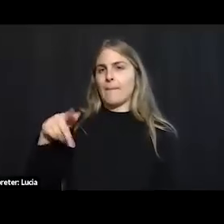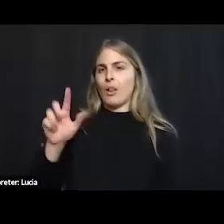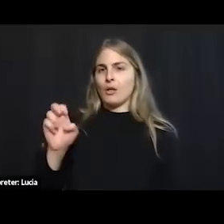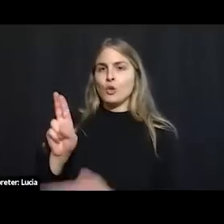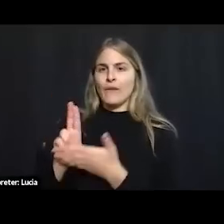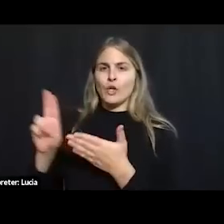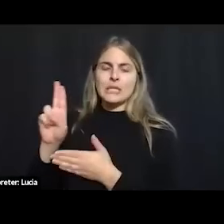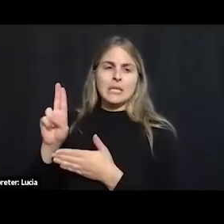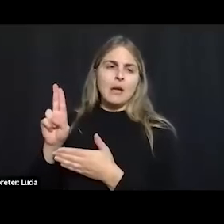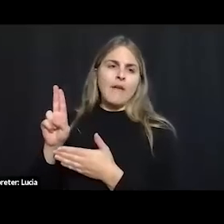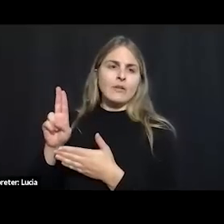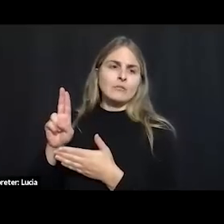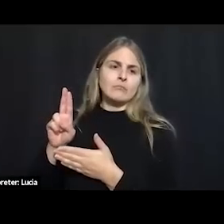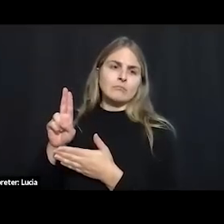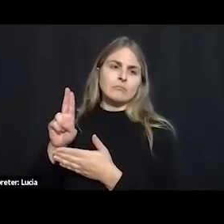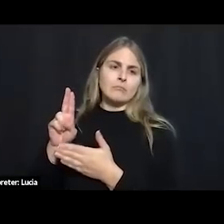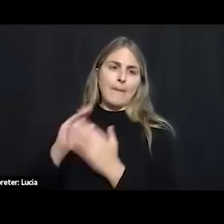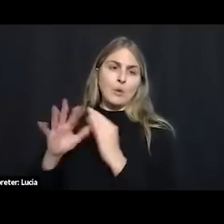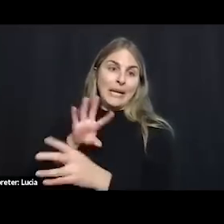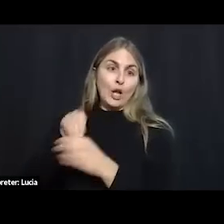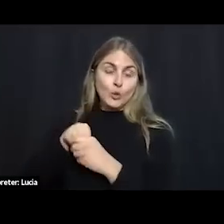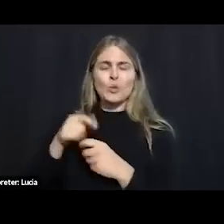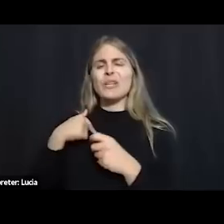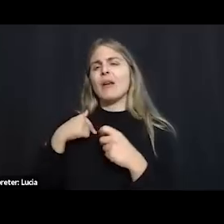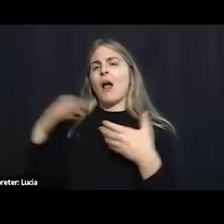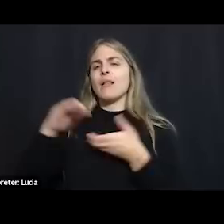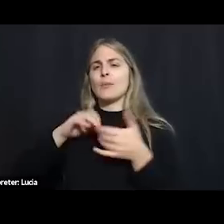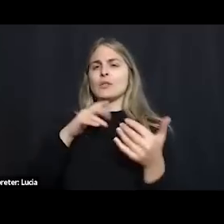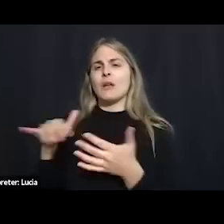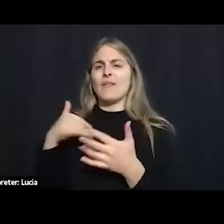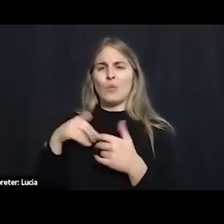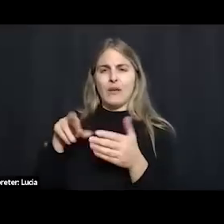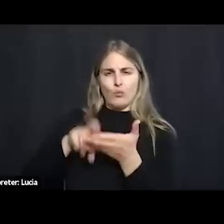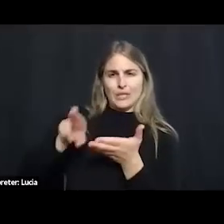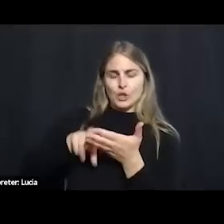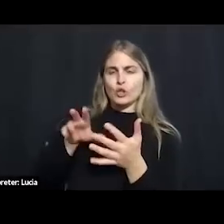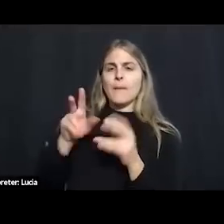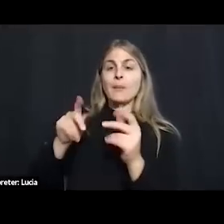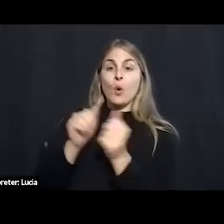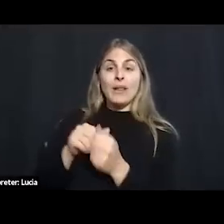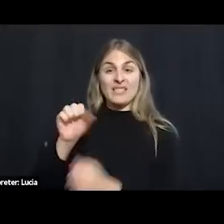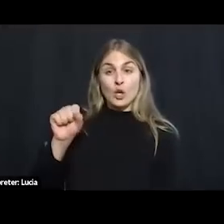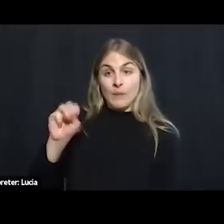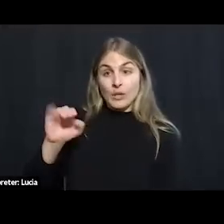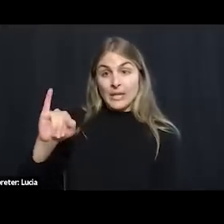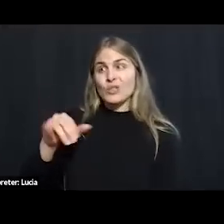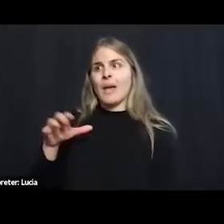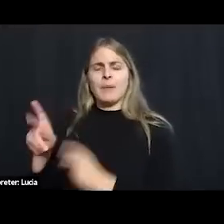Hicimos un estudio nacional donde entrevistamos a personas con trastornos mentales graves y también sin trastornos mentales graves